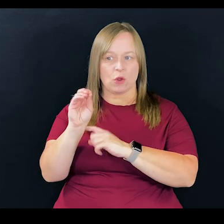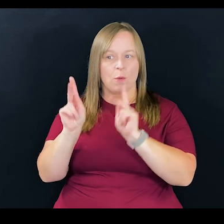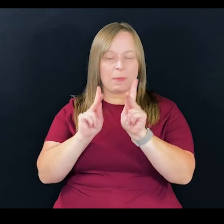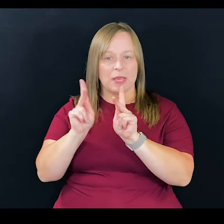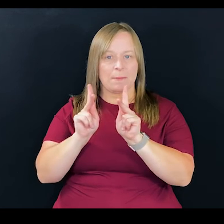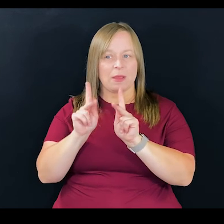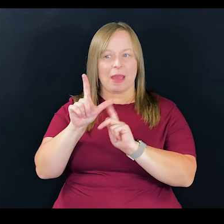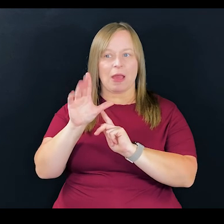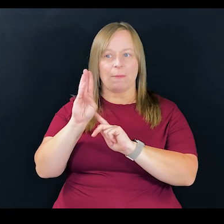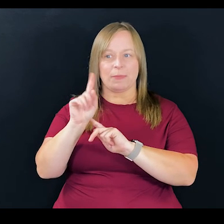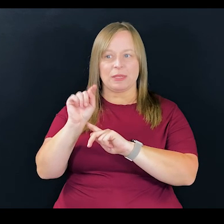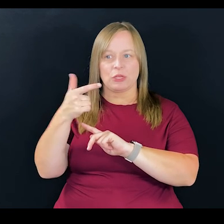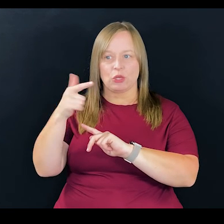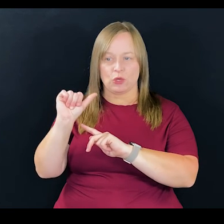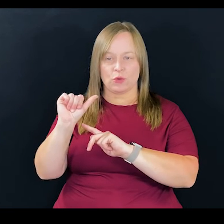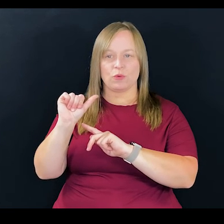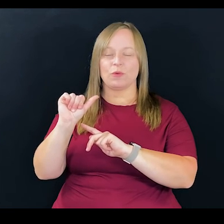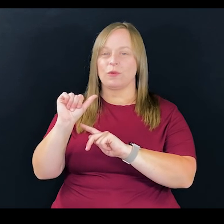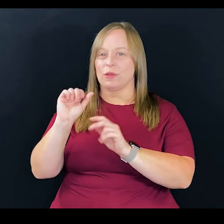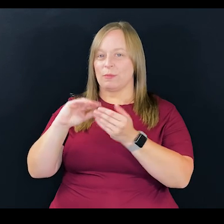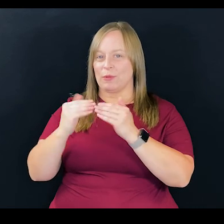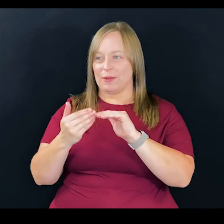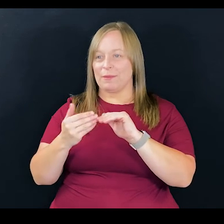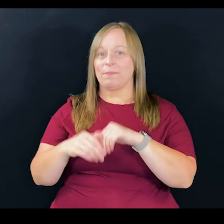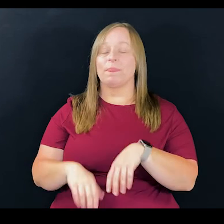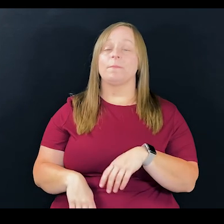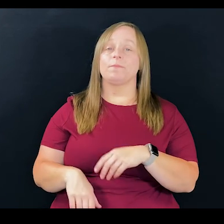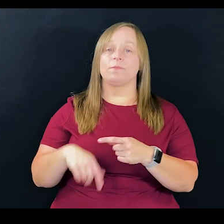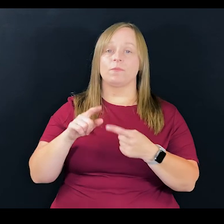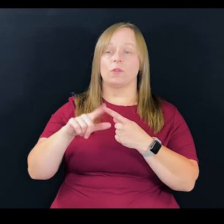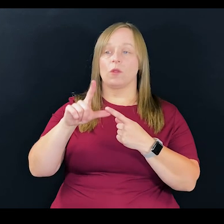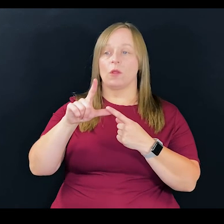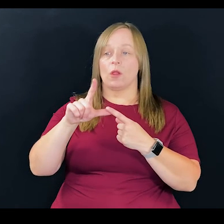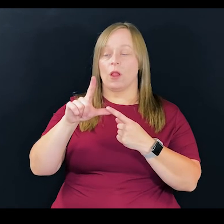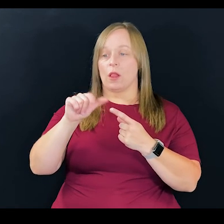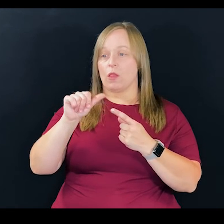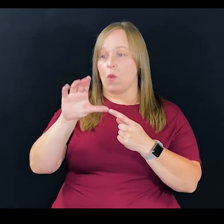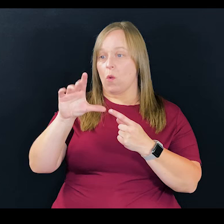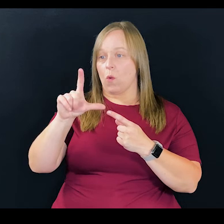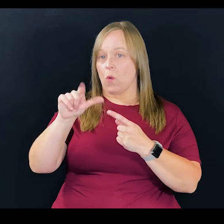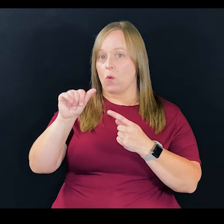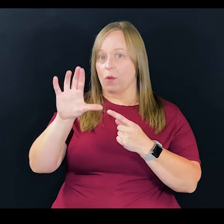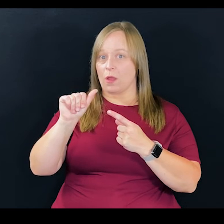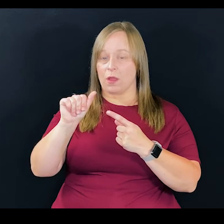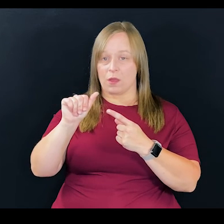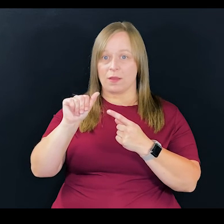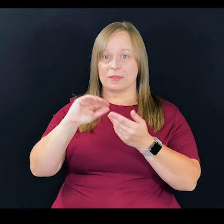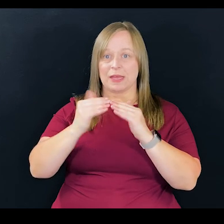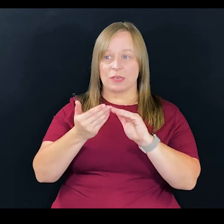a personas latinas en la comunidad LGBTQ. La MOCHA Center, en Rochester, New York,